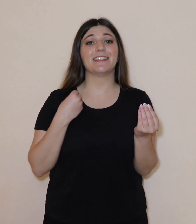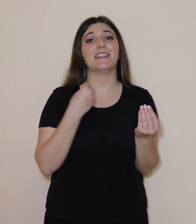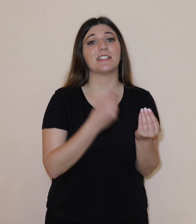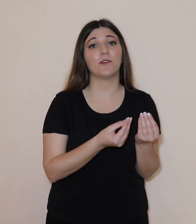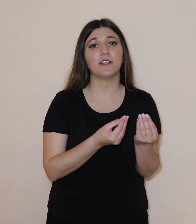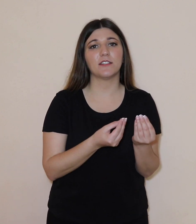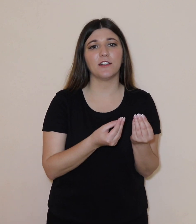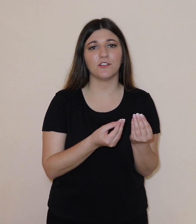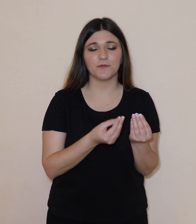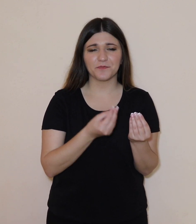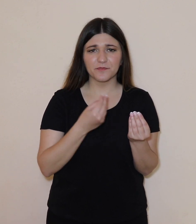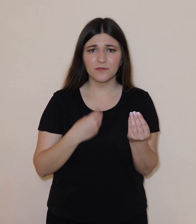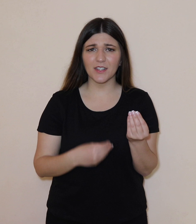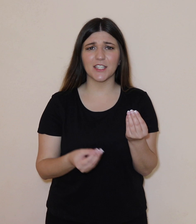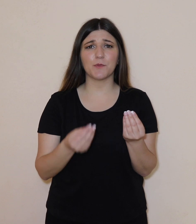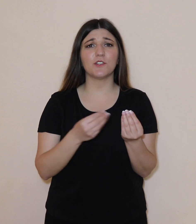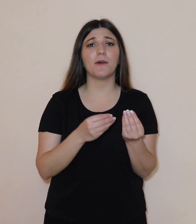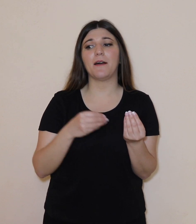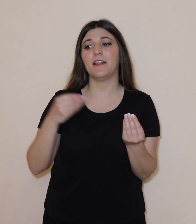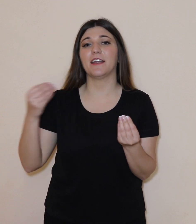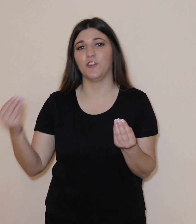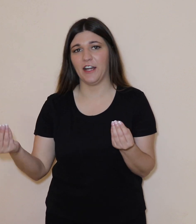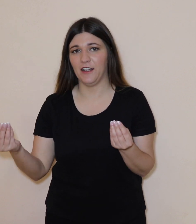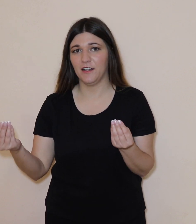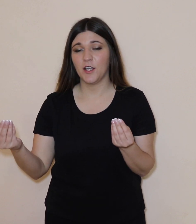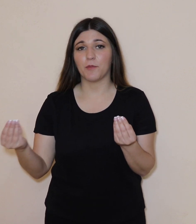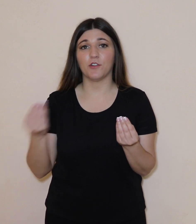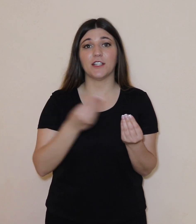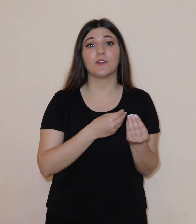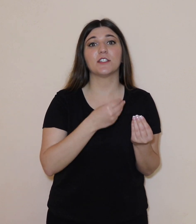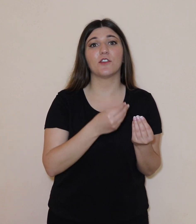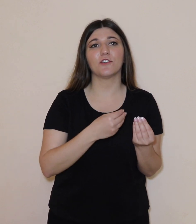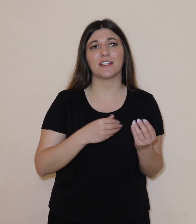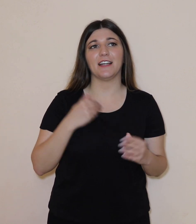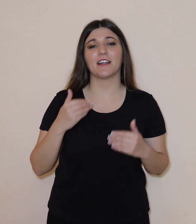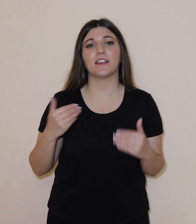enseñas lengua de signos, después no va a hablar en oral, por lo tanto hay sordos que han crecido